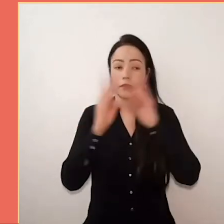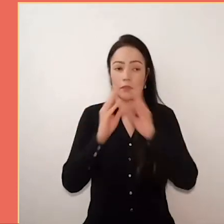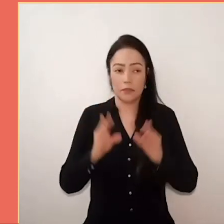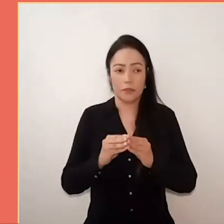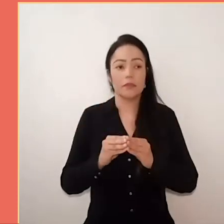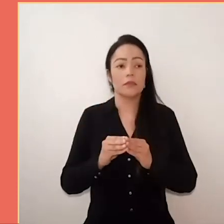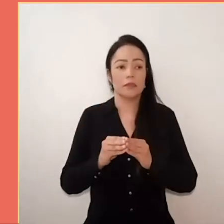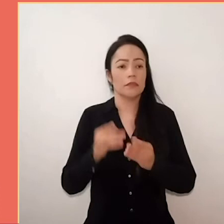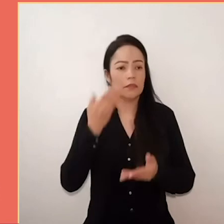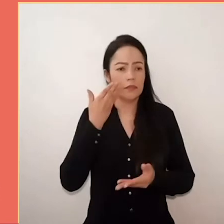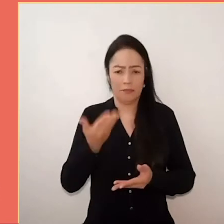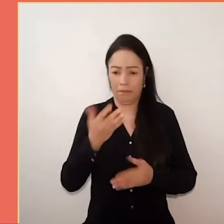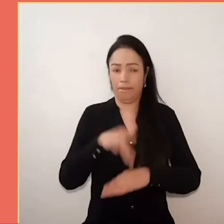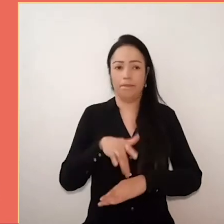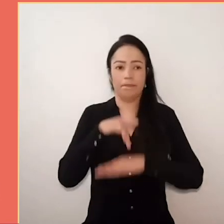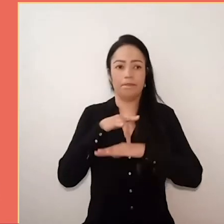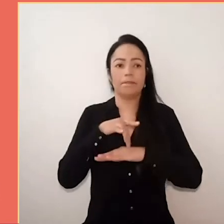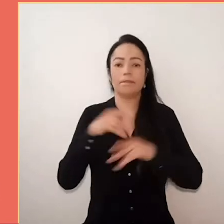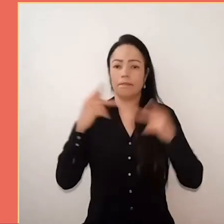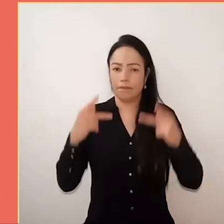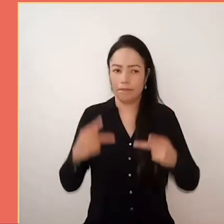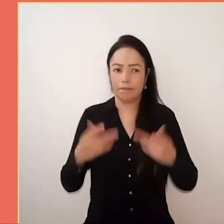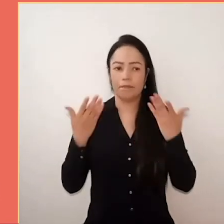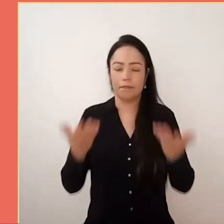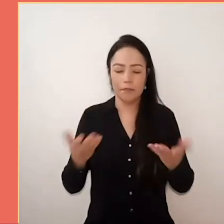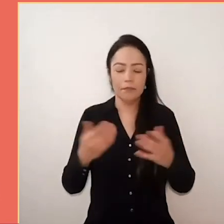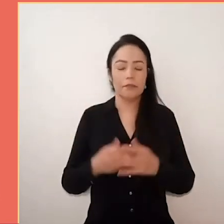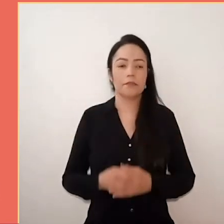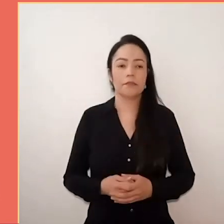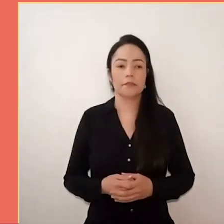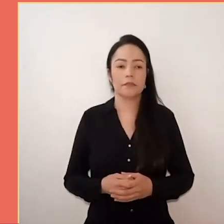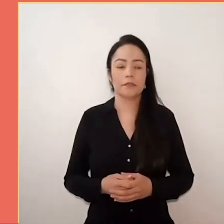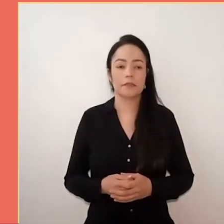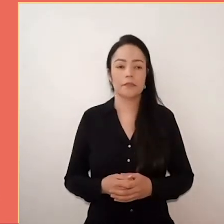Essa indignação que esse programa faz em relação à literatura.